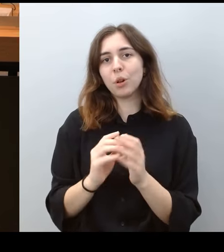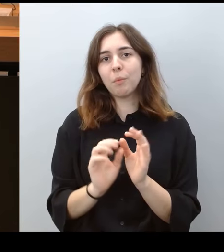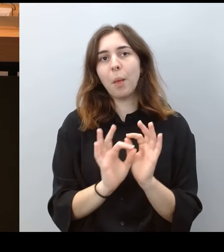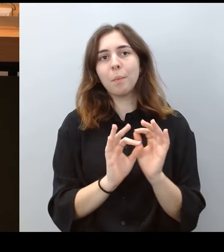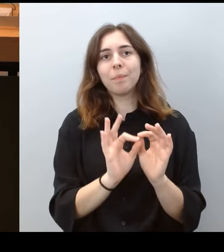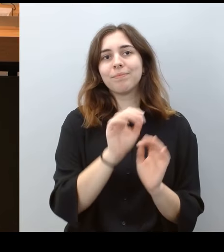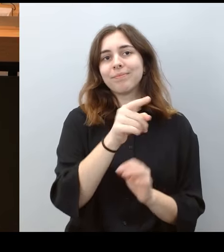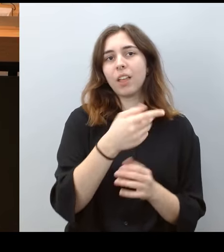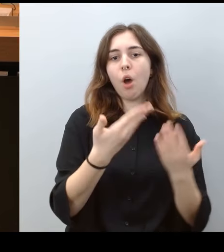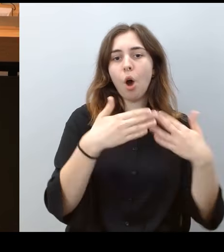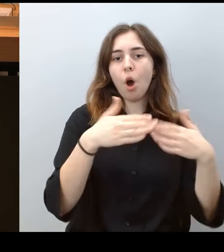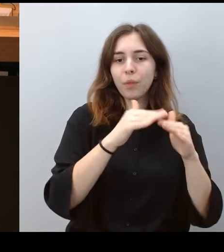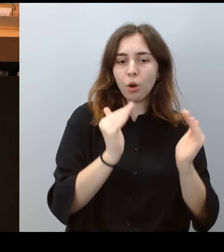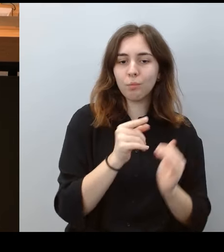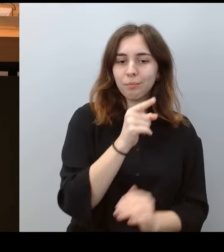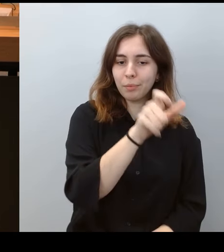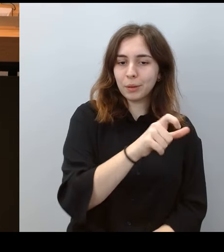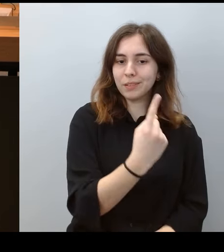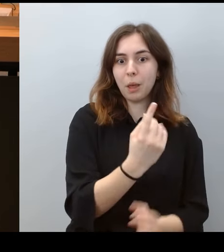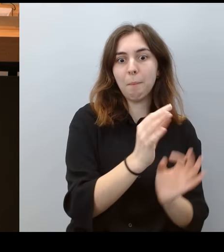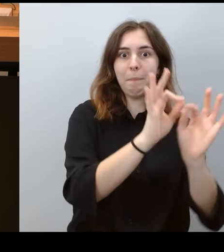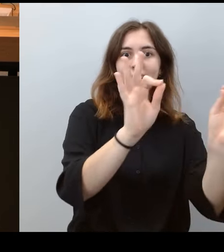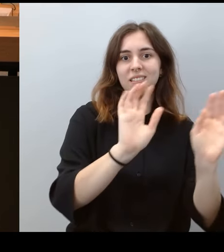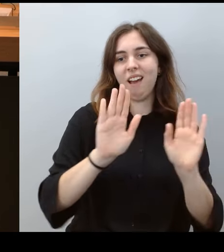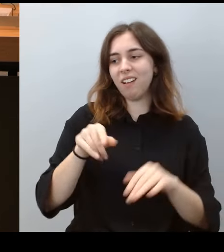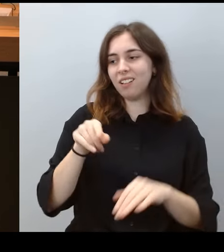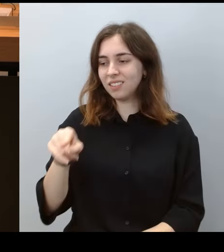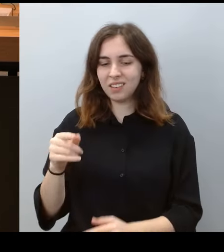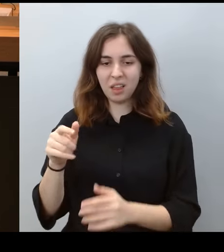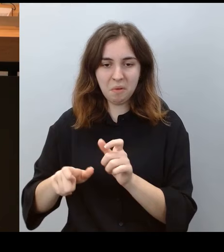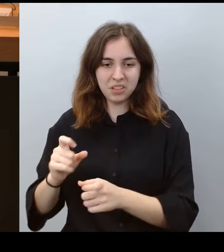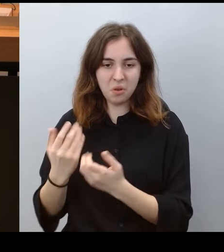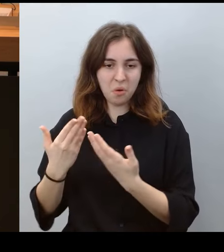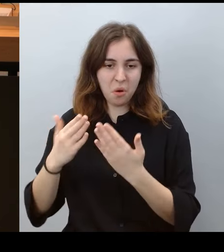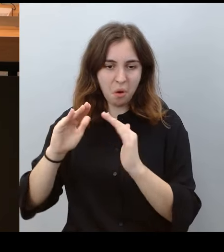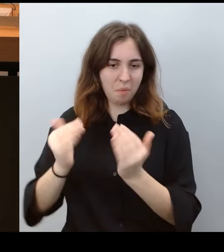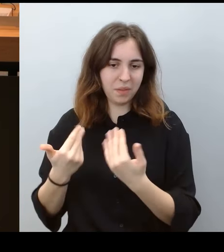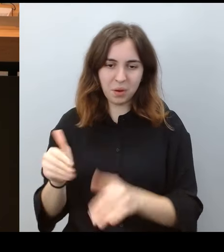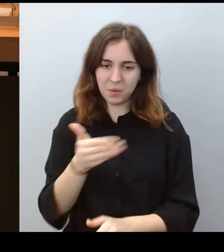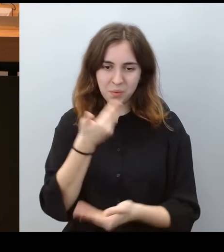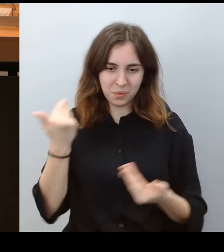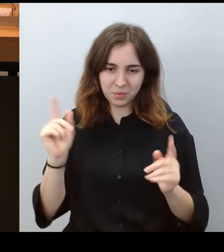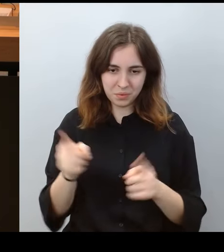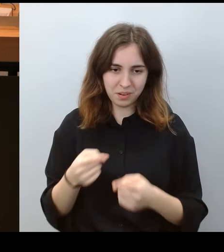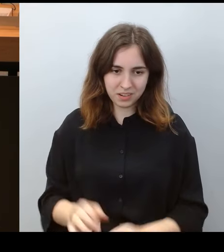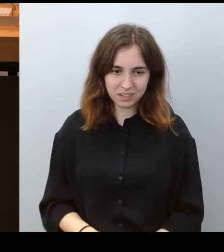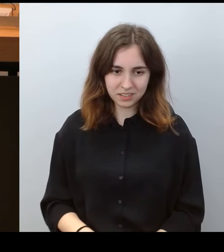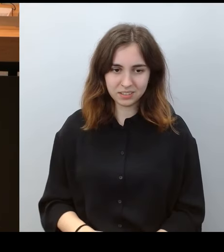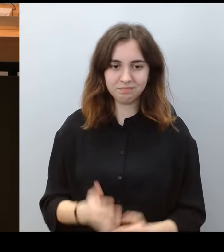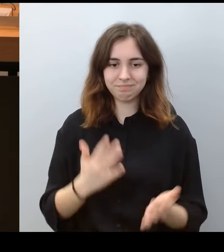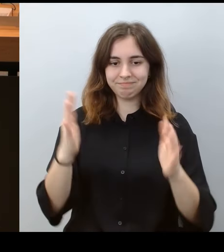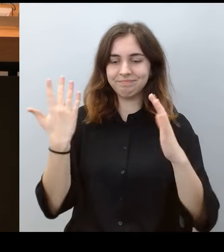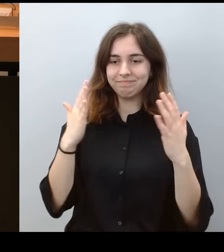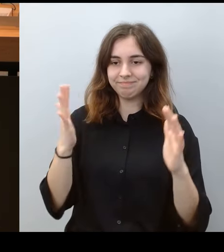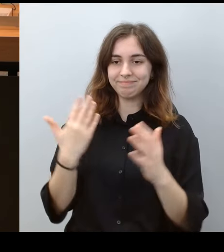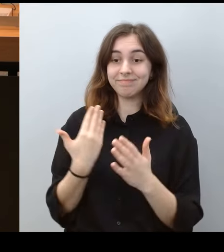Deshalb fordern wir als Fraktion den Senat auf, eine inklusive 24/7 Unterkunft für rollstuhlfahrende Obdachlose und